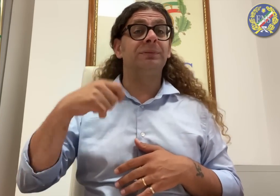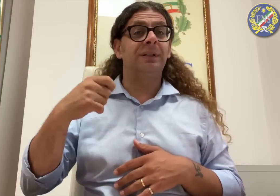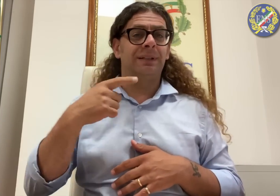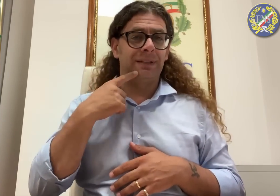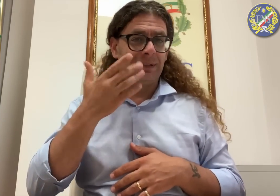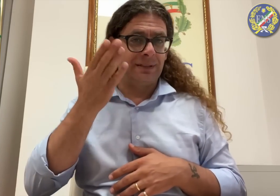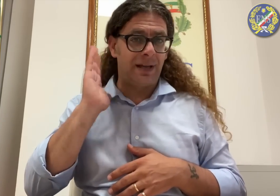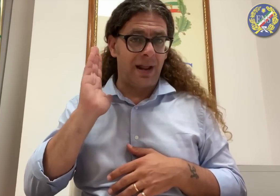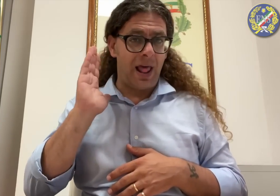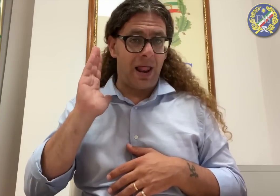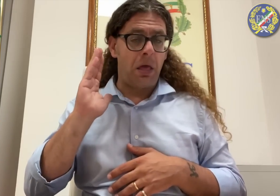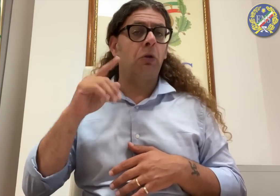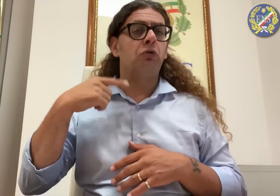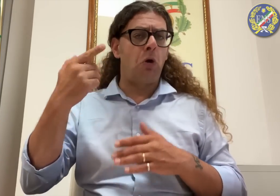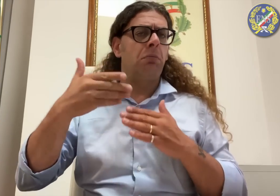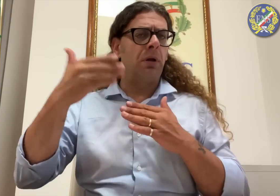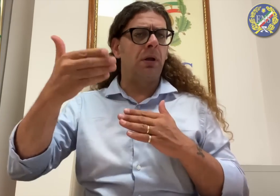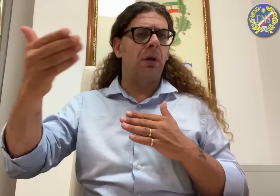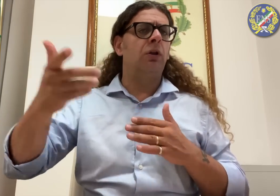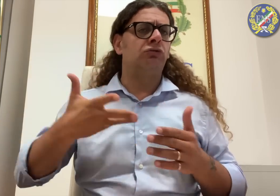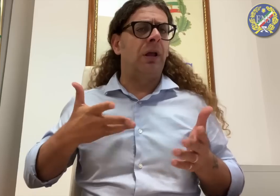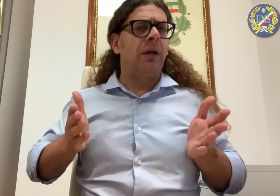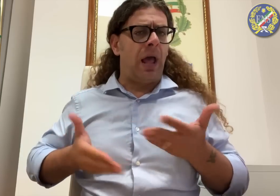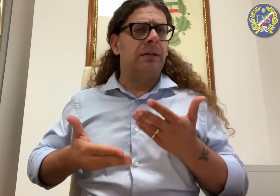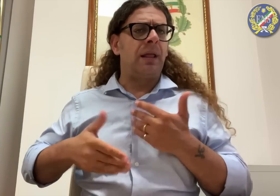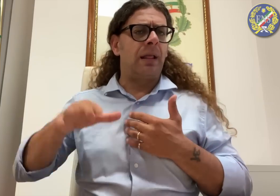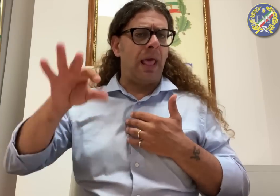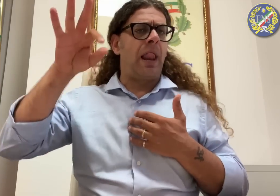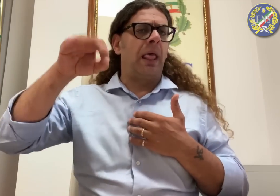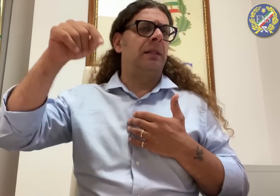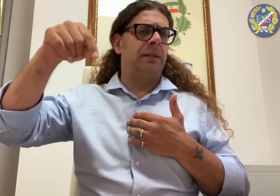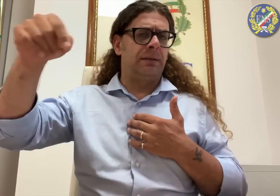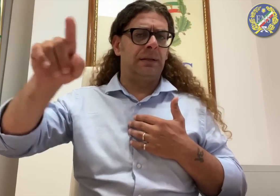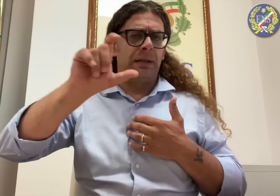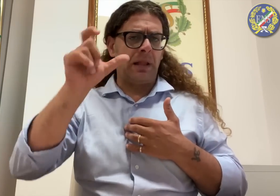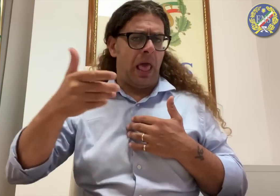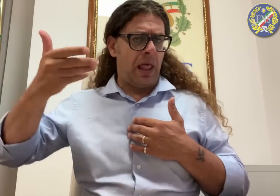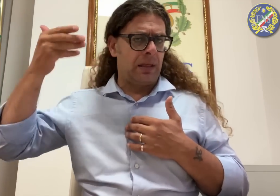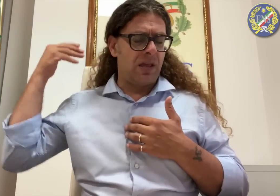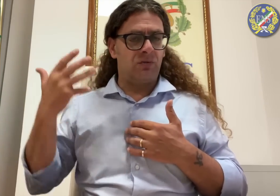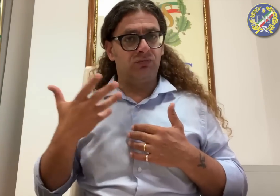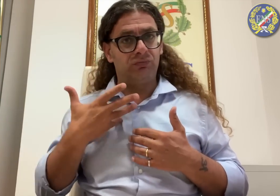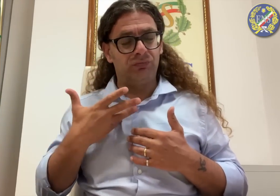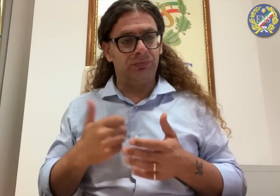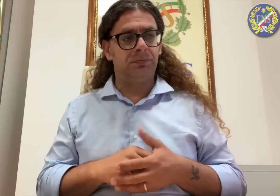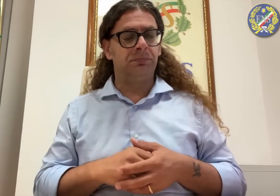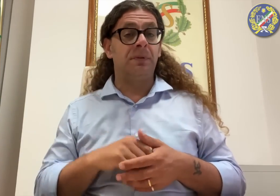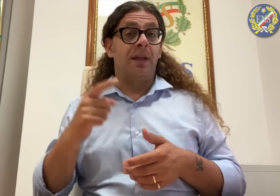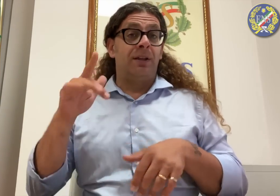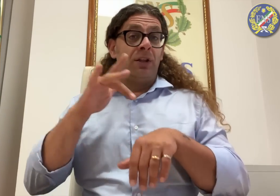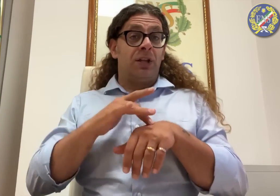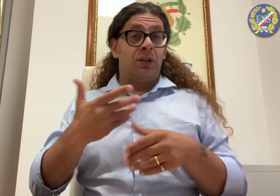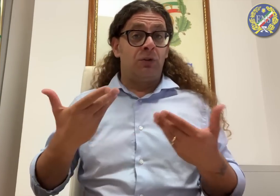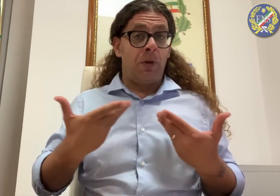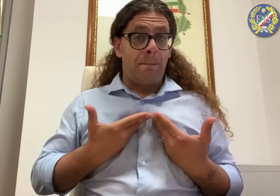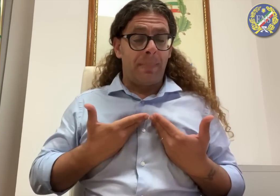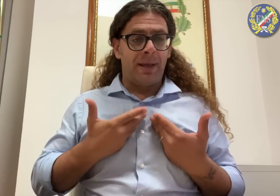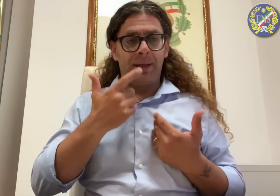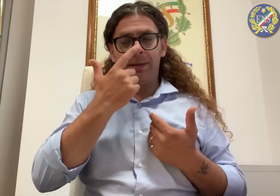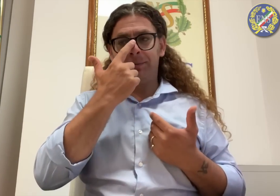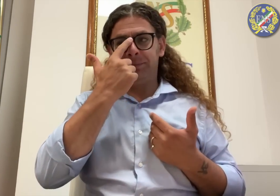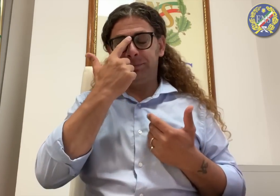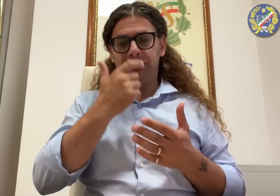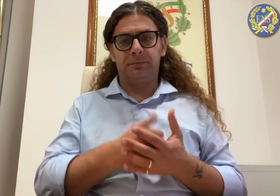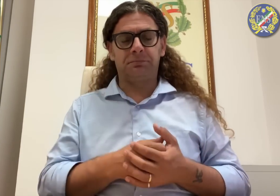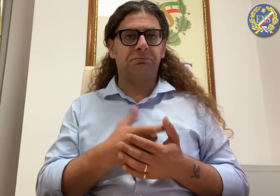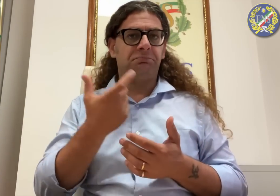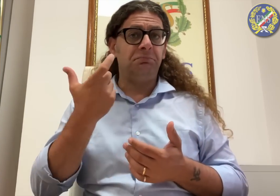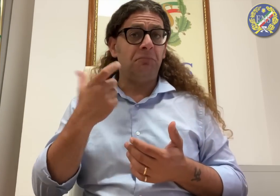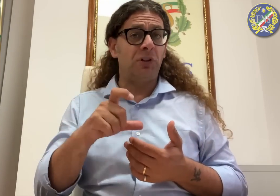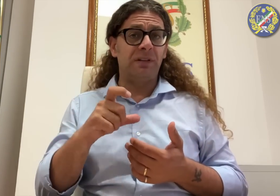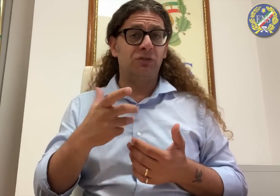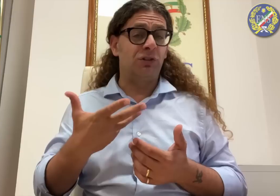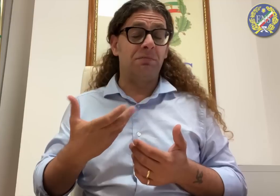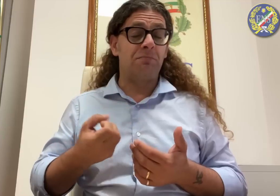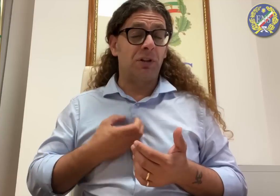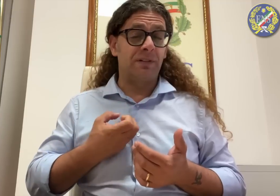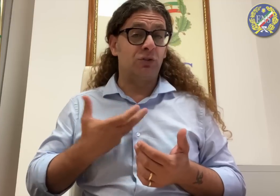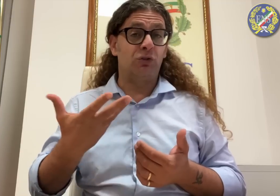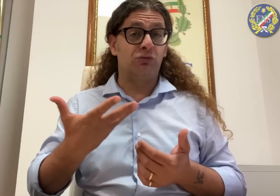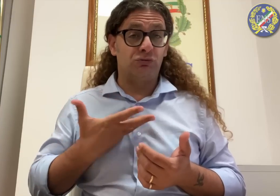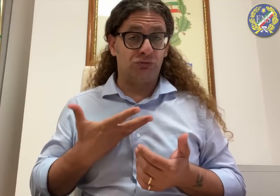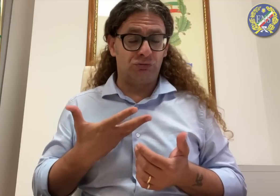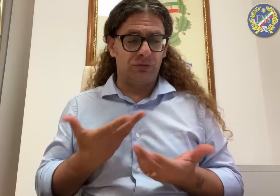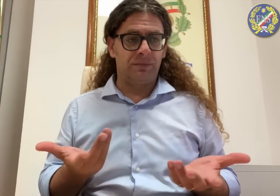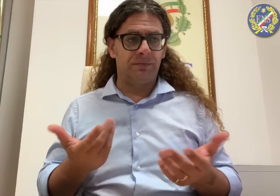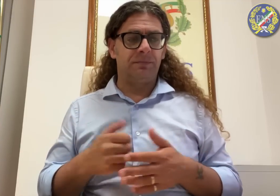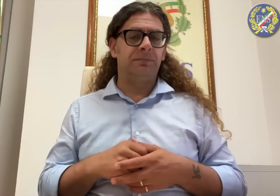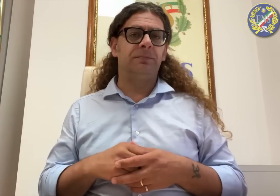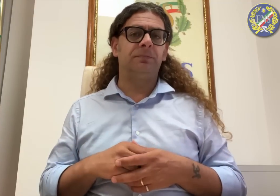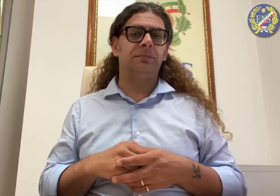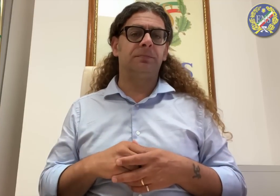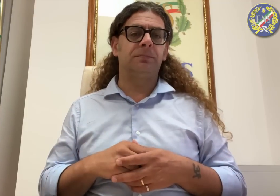il primo Presidente fu Vittorio Ieralla, poi si sono susseguiti una serie di candidati italiani che sono stati eletti. Adesso tocca a me, la motivazione è forte.